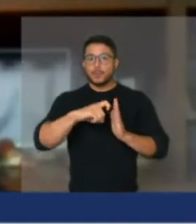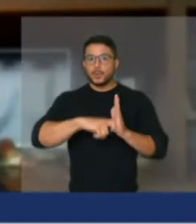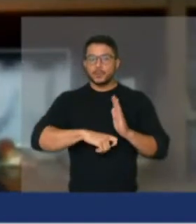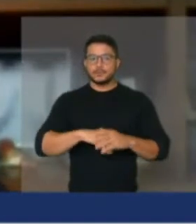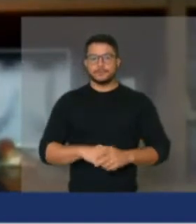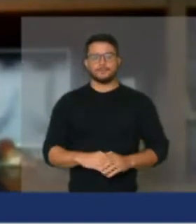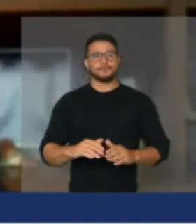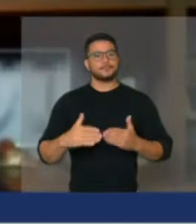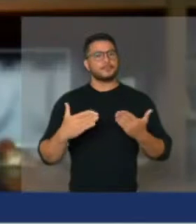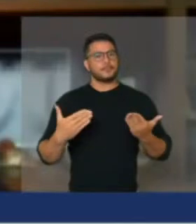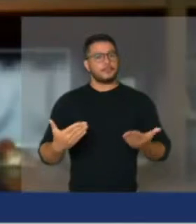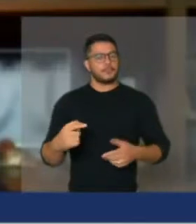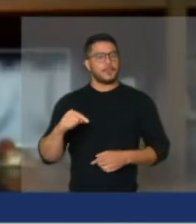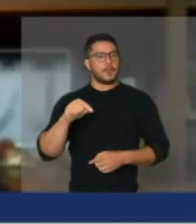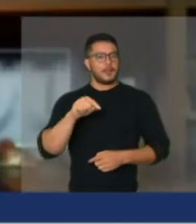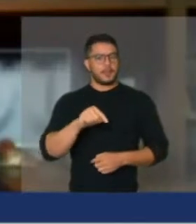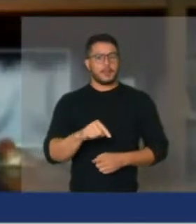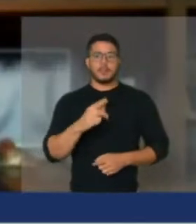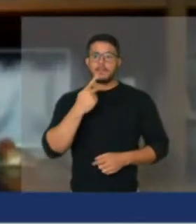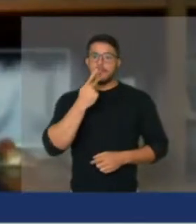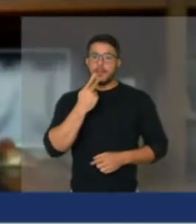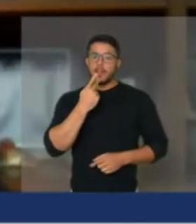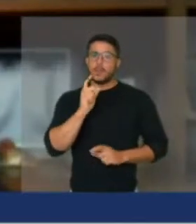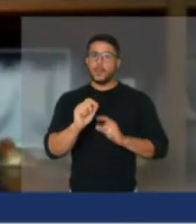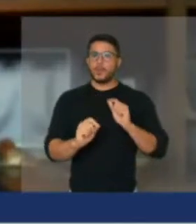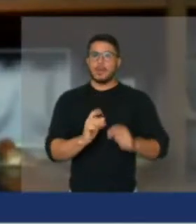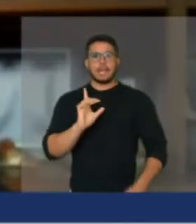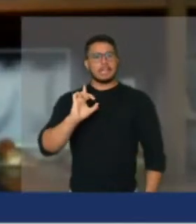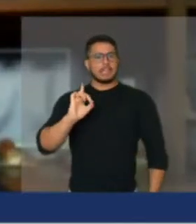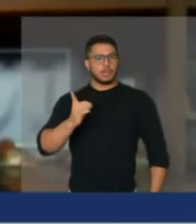E DAÍ? ELE É QUAL É O PROBLEMA DO DÓLAR ESTAR ALTO? O PROBLEMA DO DÓLAR ESTAR